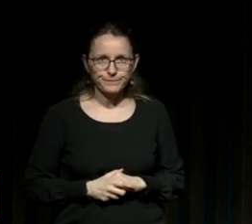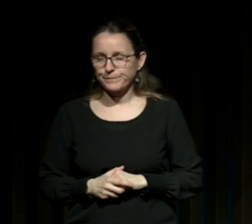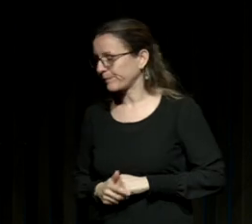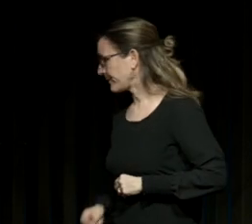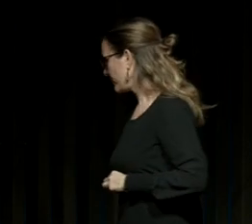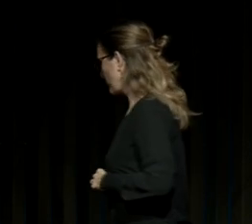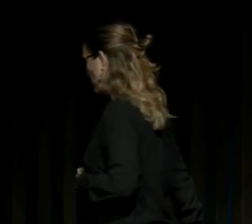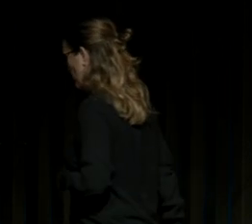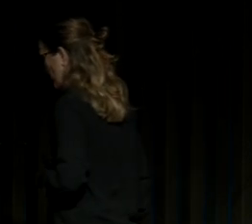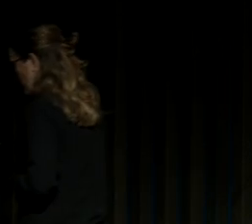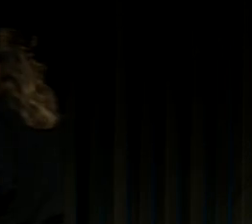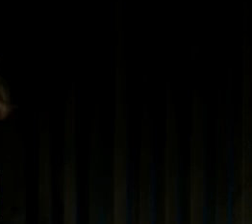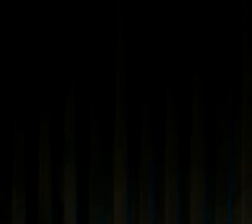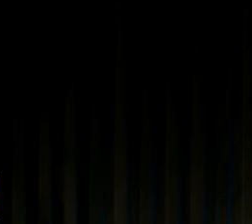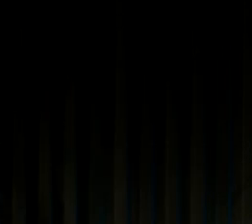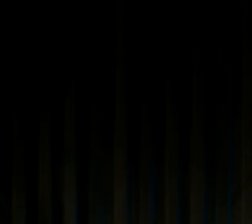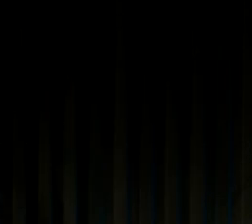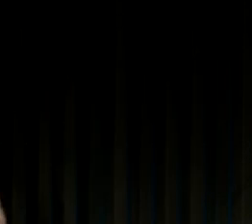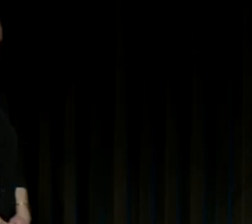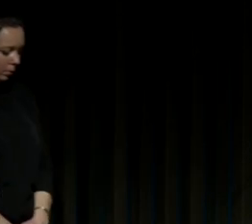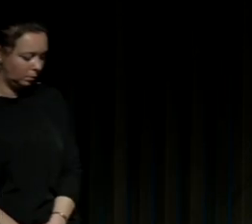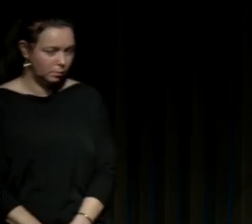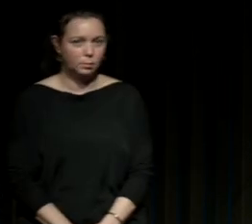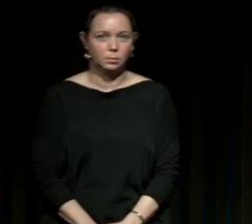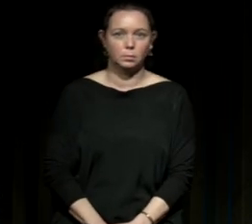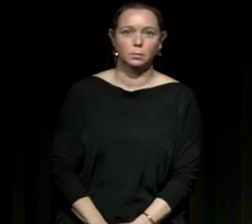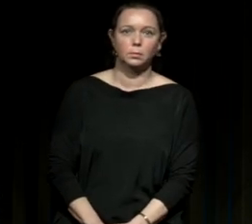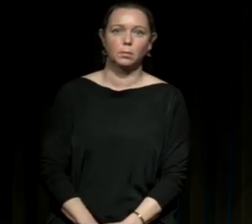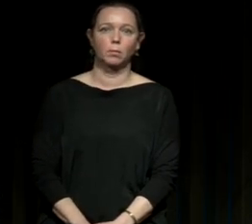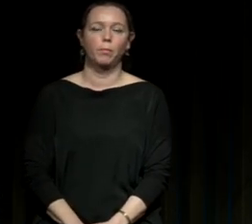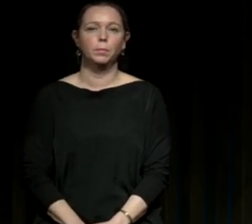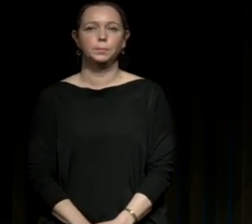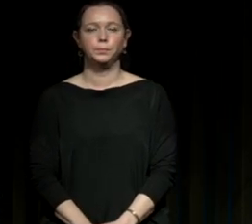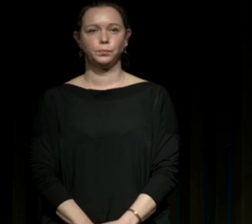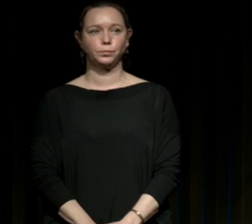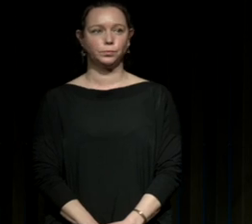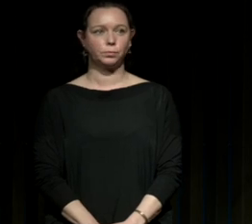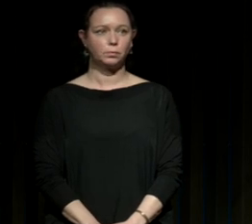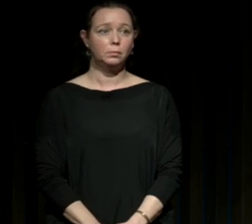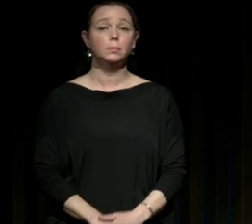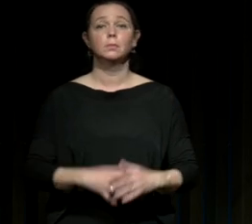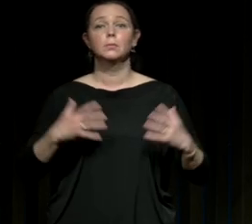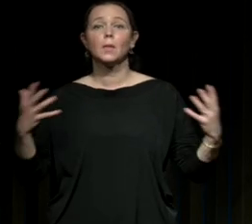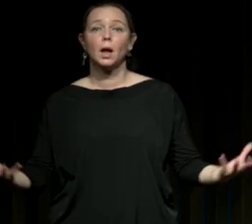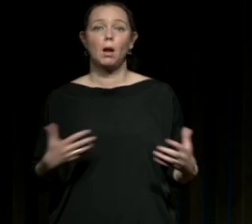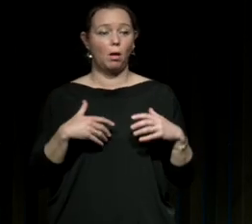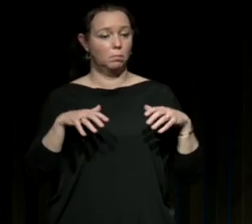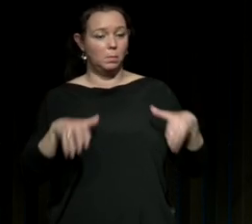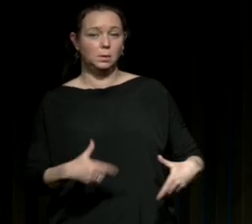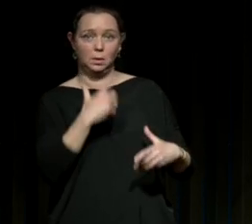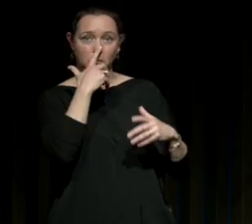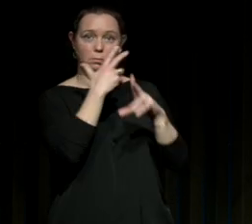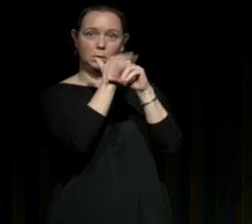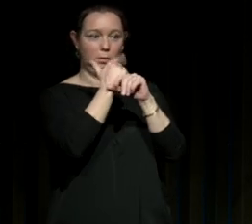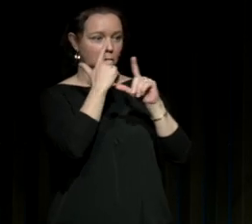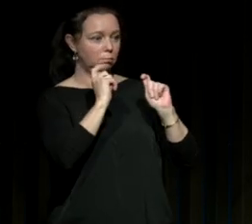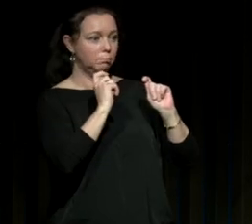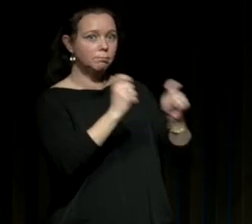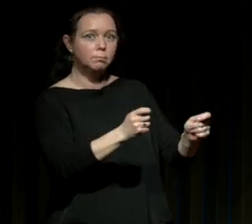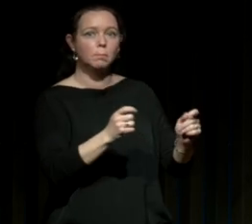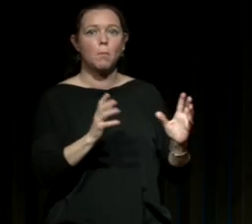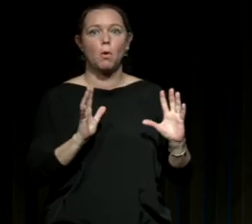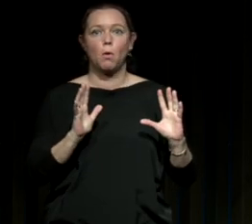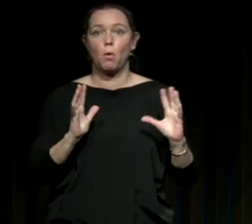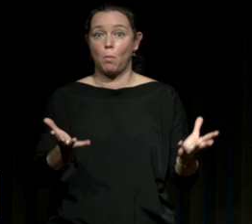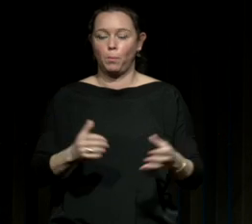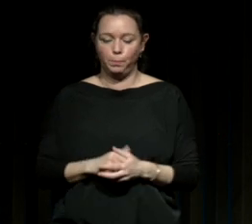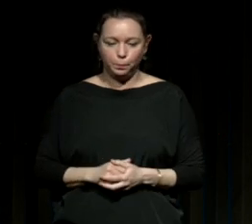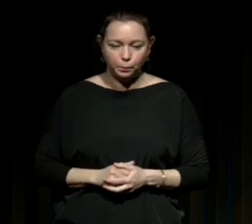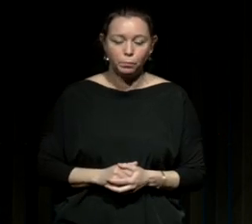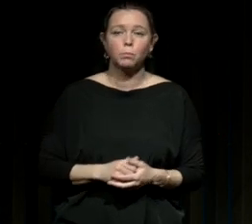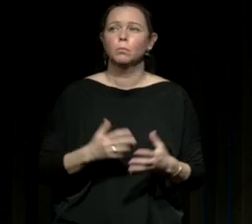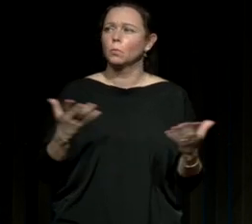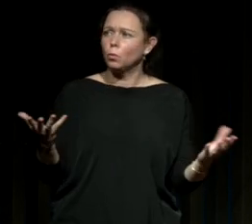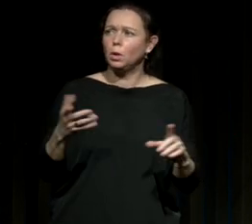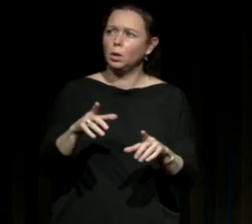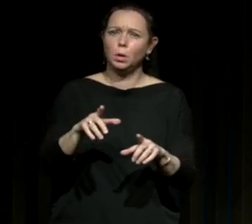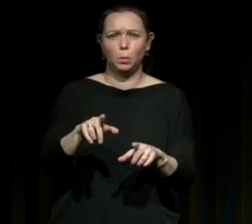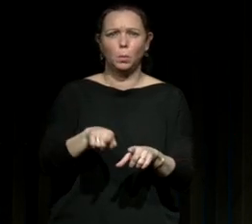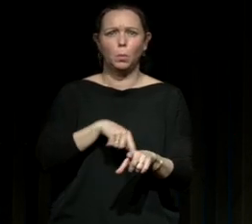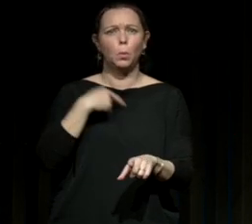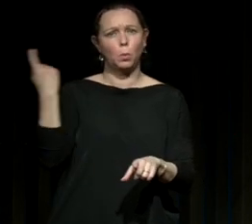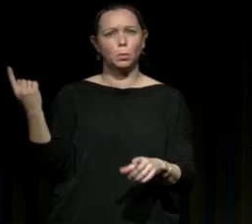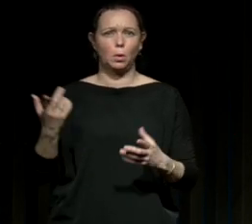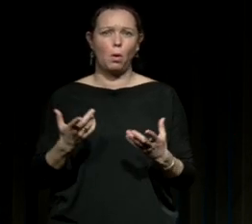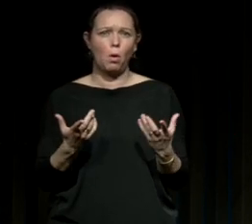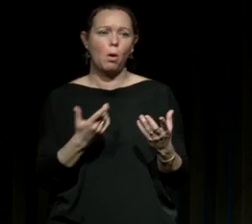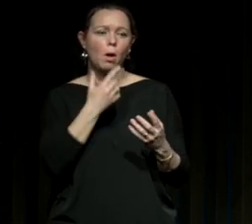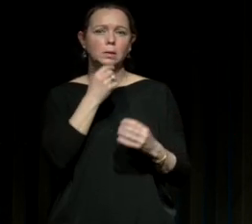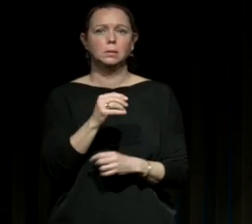alors pour définir l'obésité on utilise depuis très très longtemps l' indice de masse corporelle